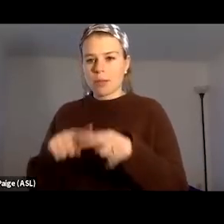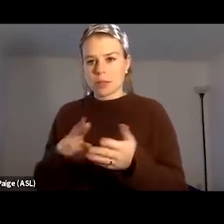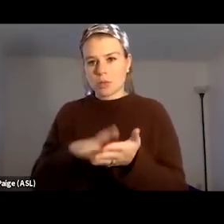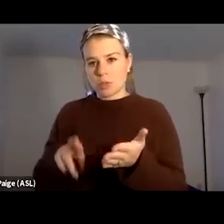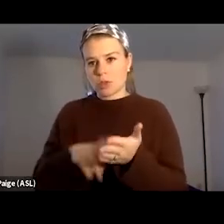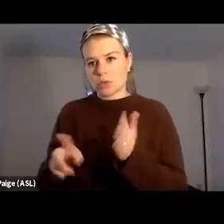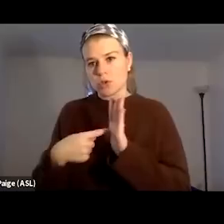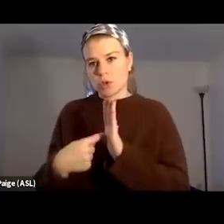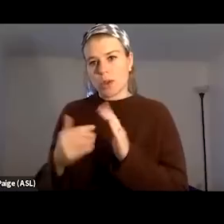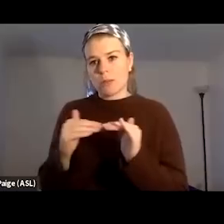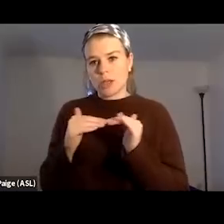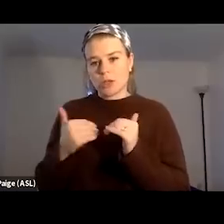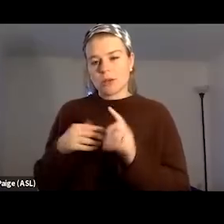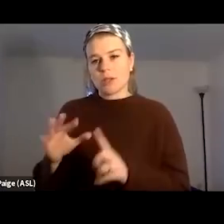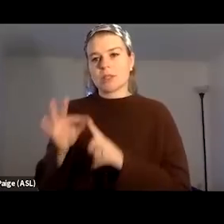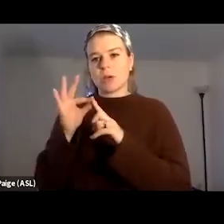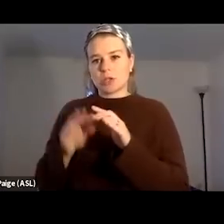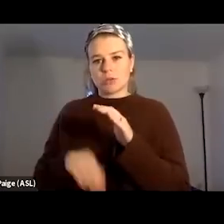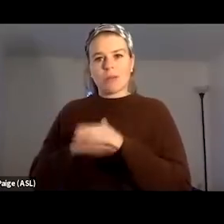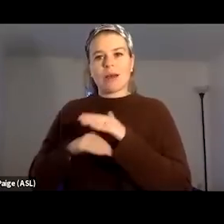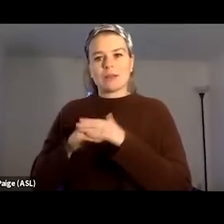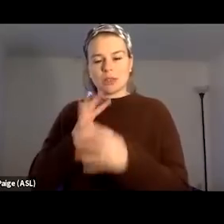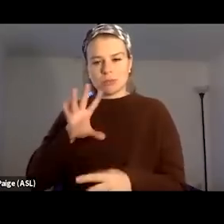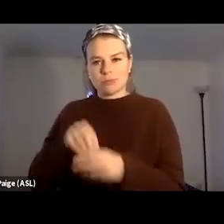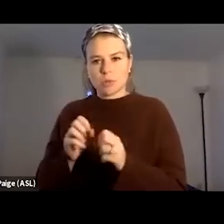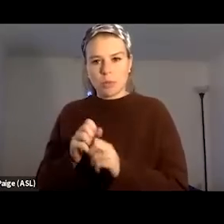tenían una capacidad especial para interactuar con personas que rechazaban los servicios.